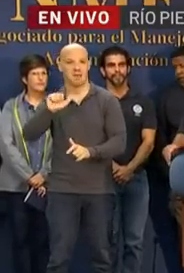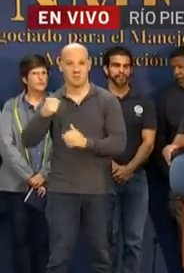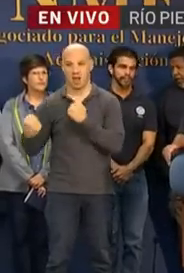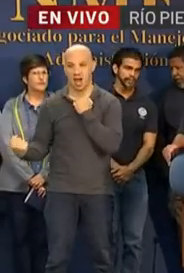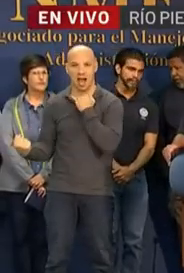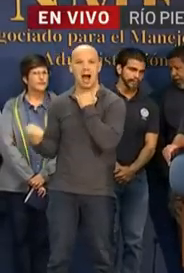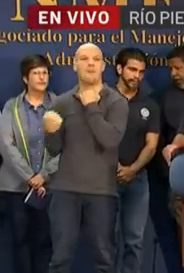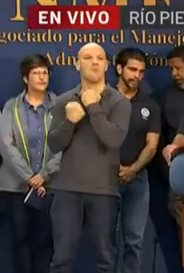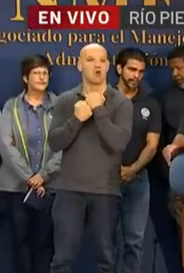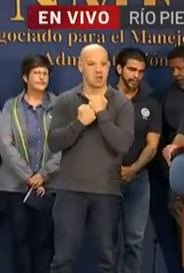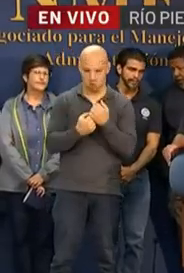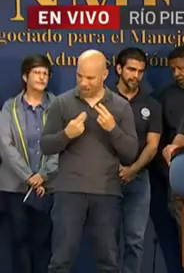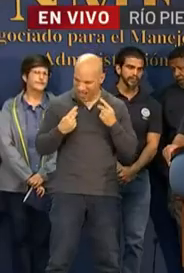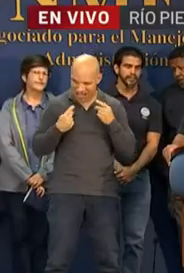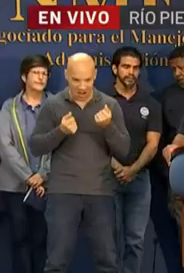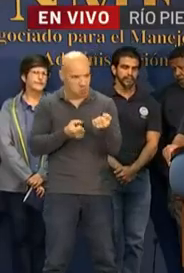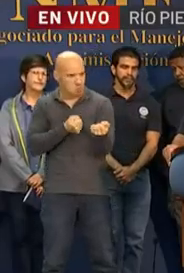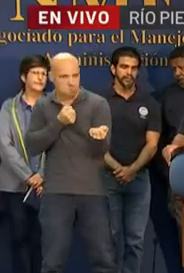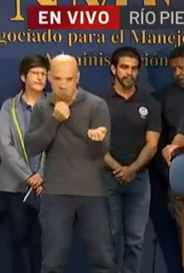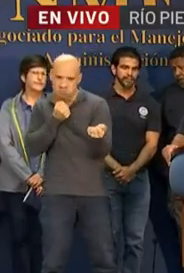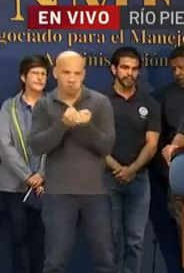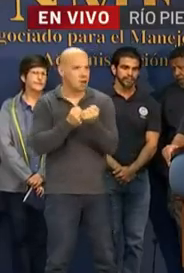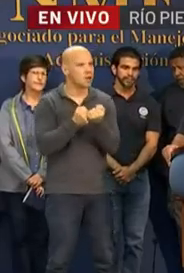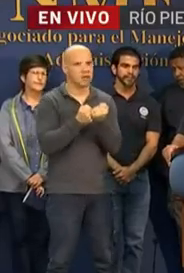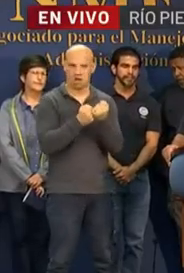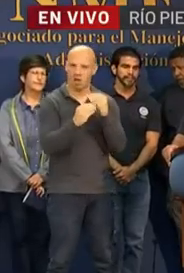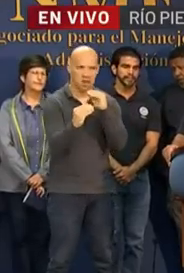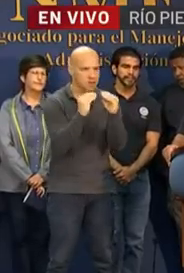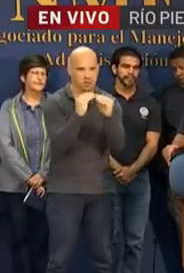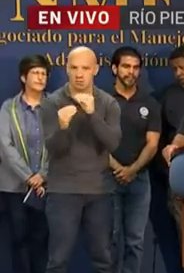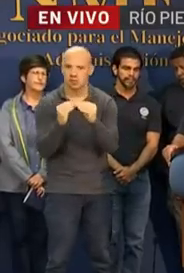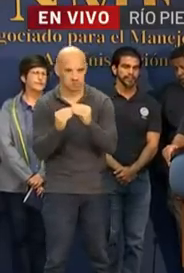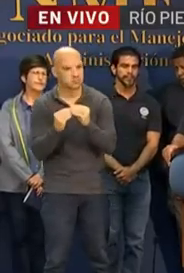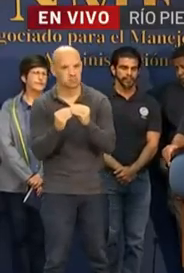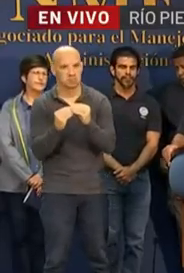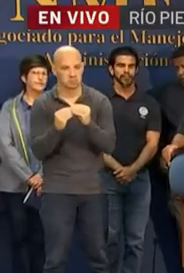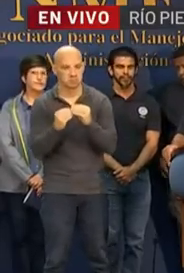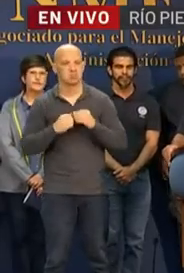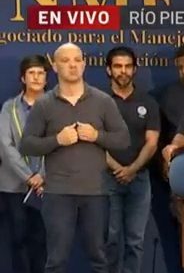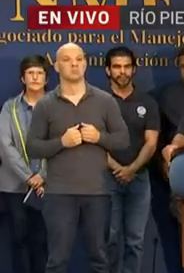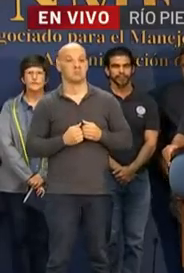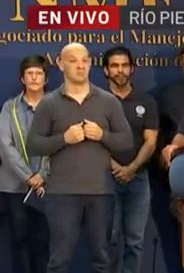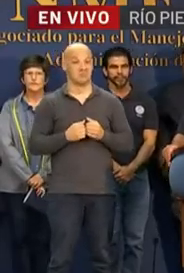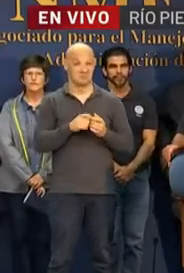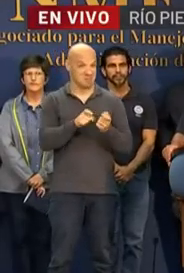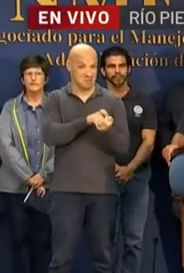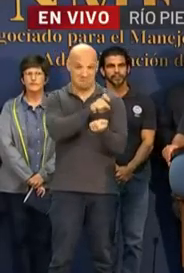SON 2 DIFERENTES